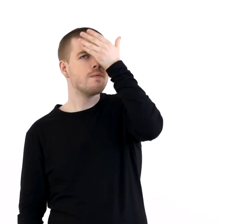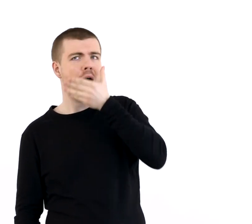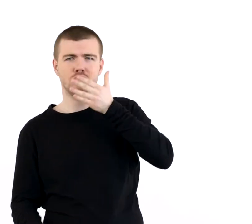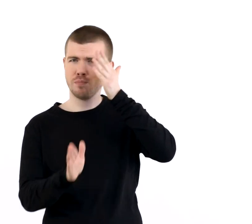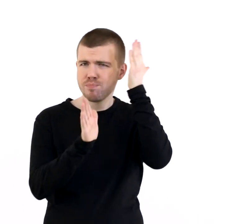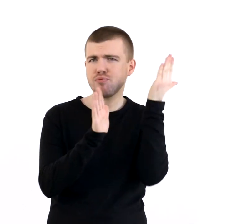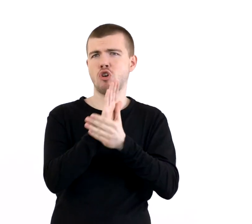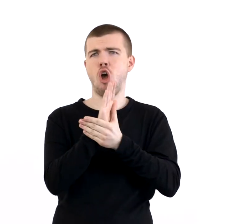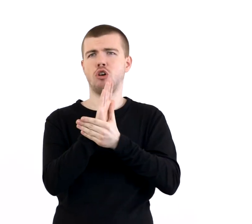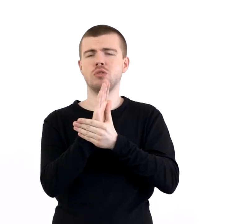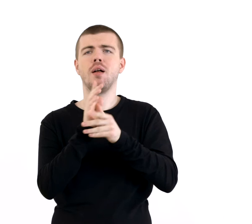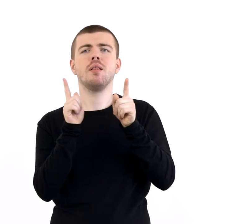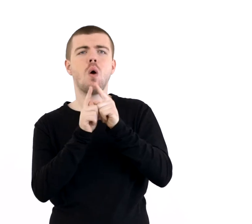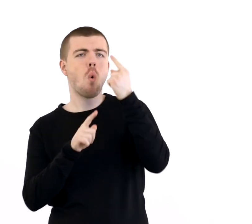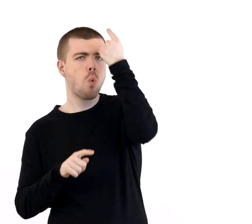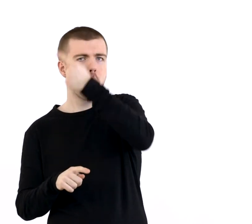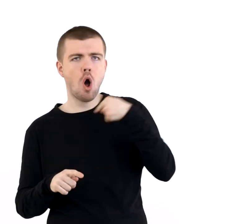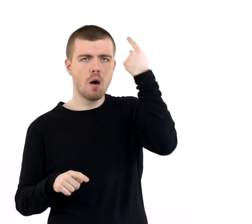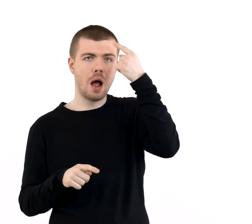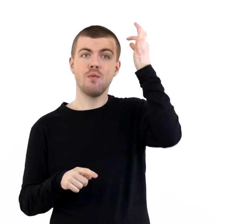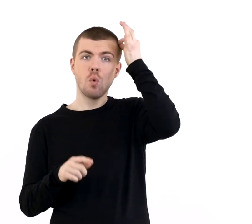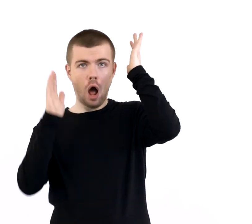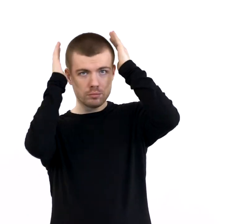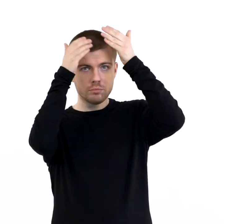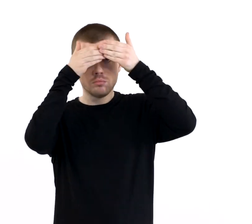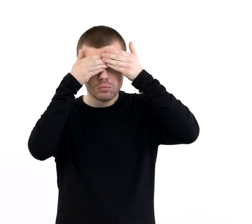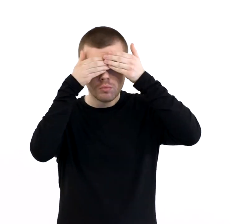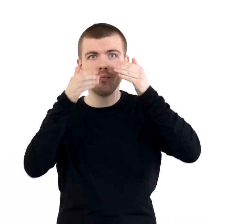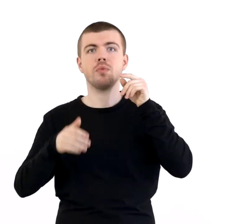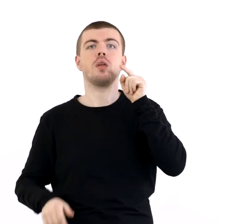Twarz jest pokazana tylko schematycznie, głowę pokrywają włosy.